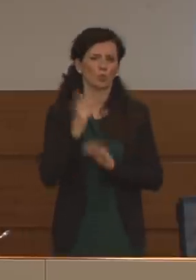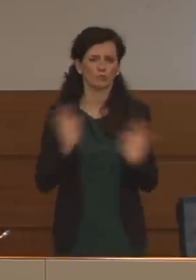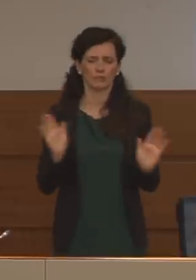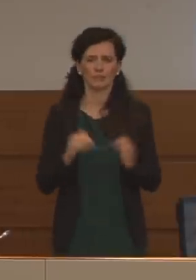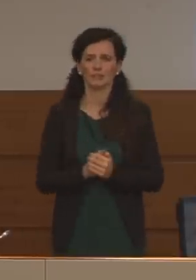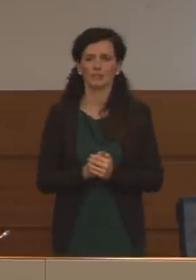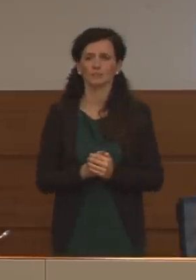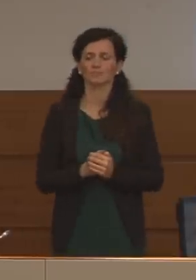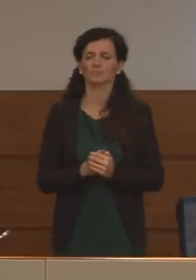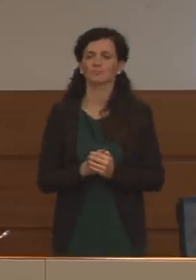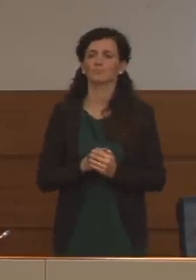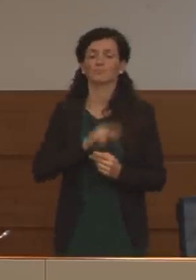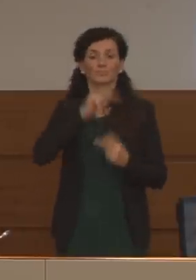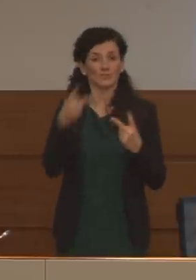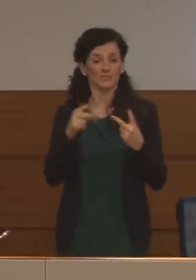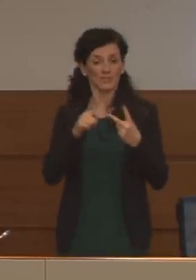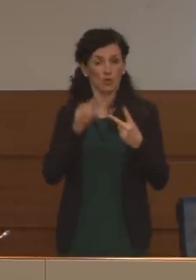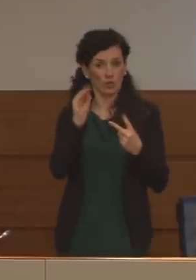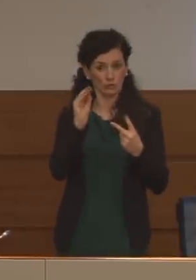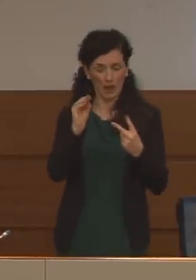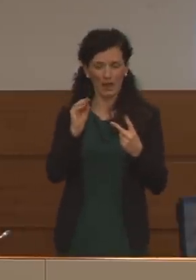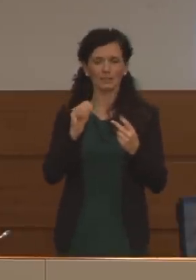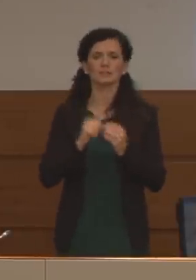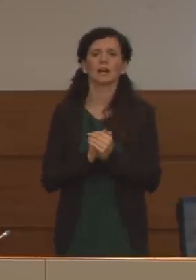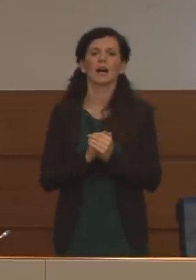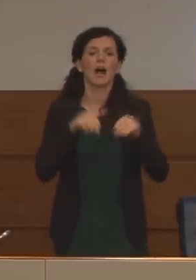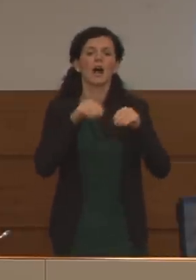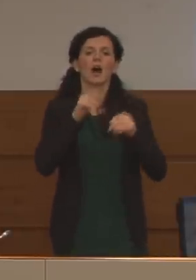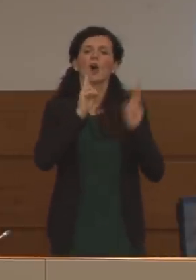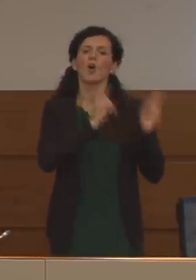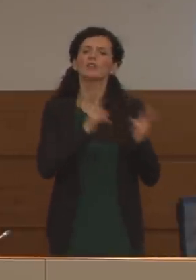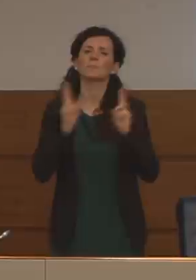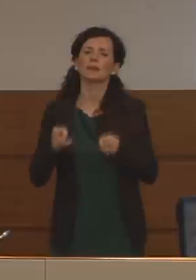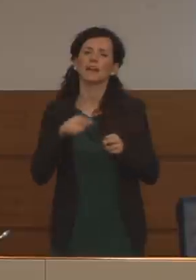Per quanto riguarda l'ospedale alla fiera di Milano